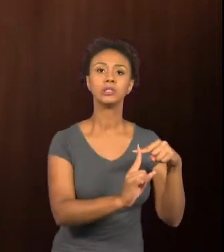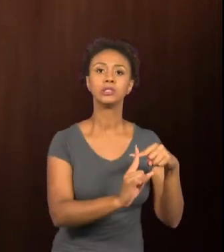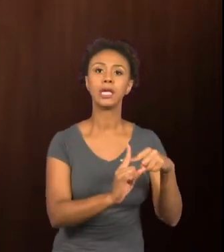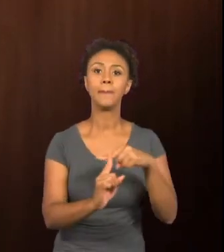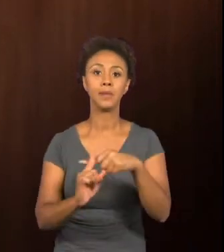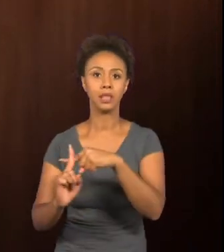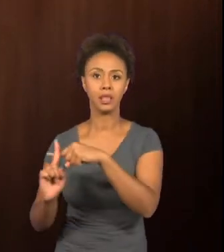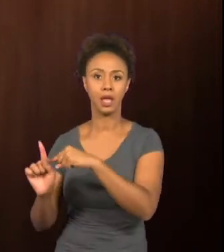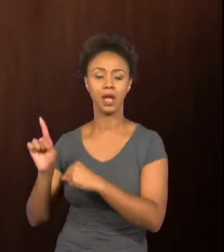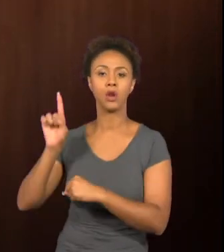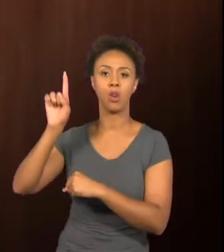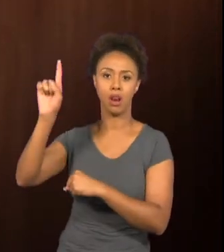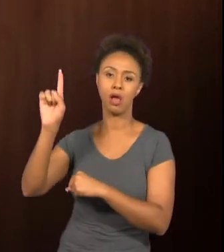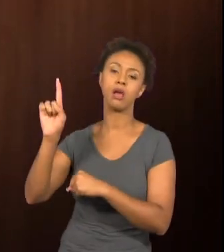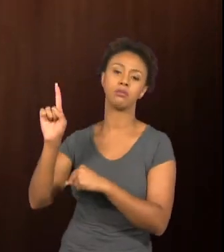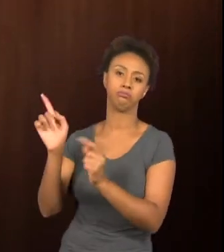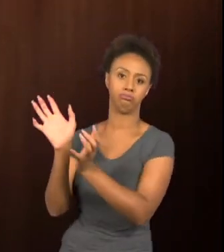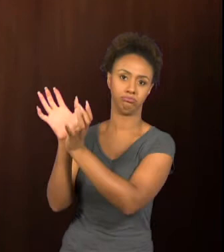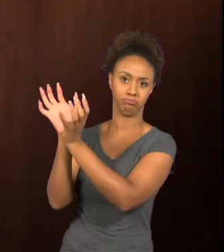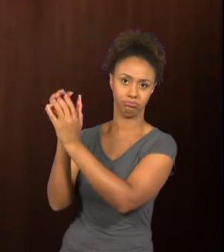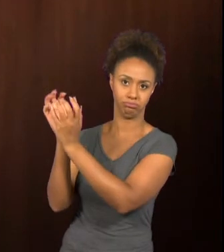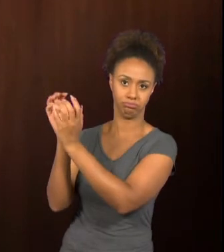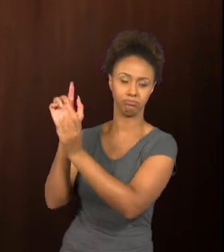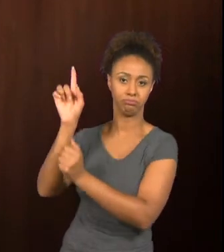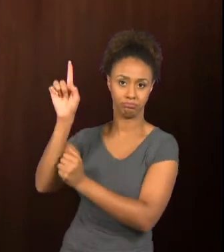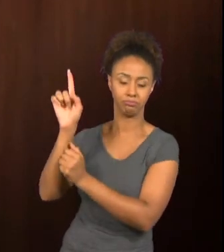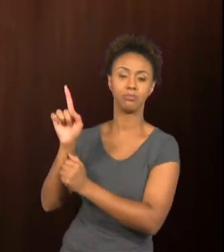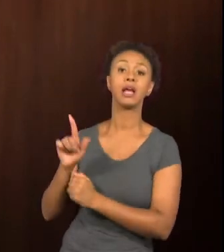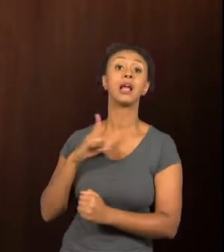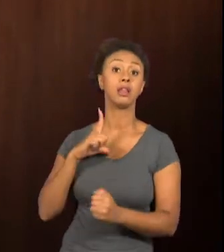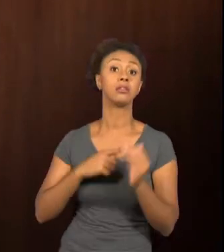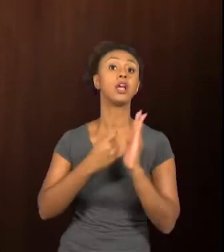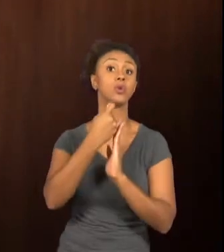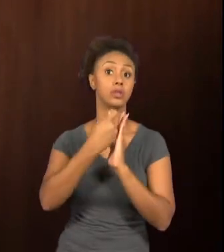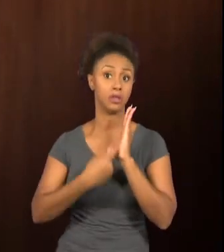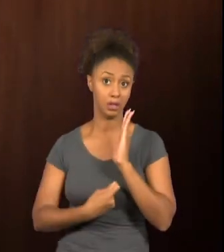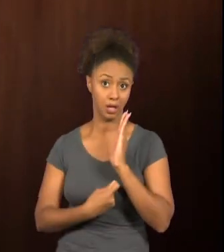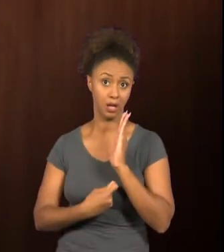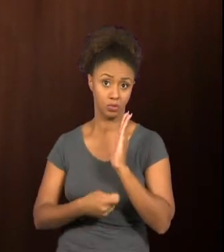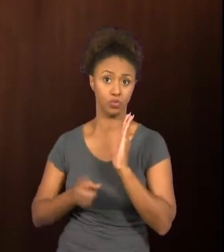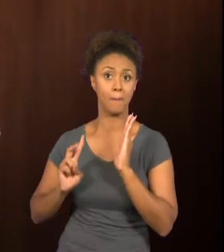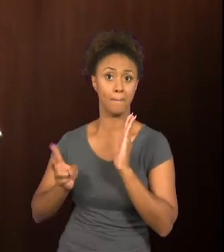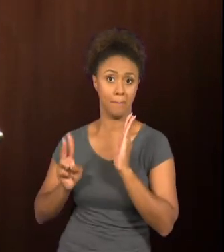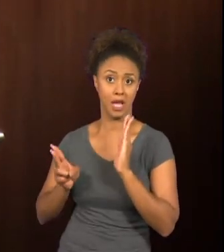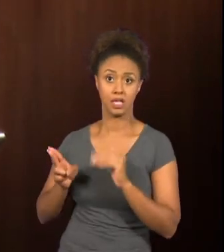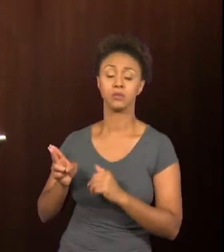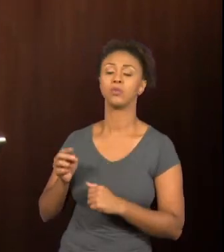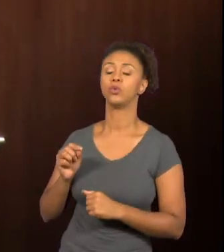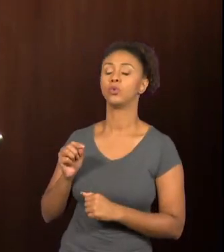DE JOÃO CABRAL DE MELO NETO. EXISTE UM TEXTO SOBRE ISSO TAMBÉM NO NOSSO MATERIAL DE BASE ESSA SEMANA